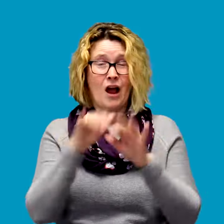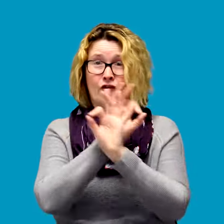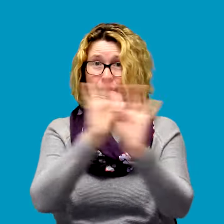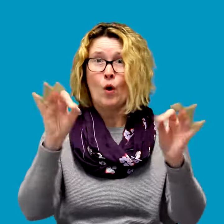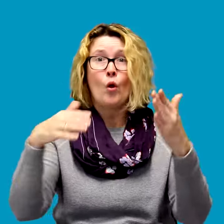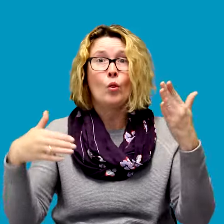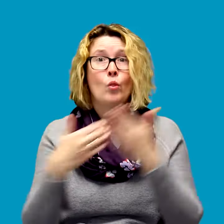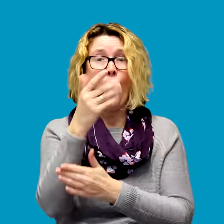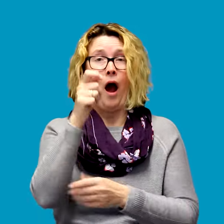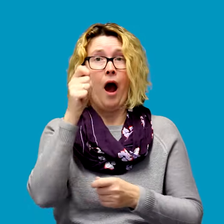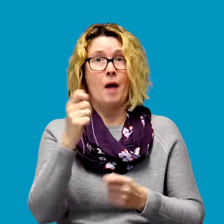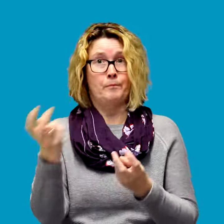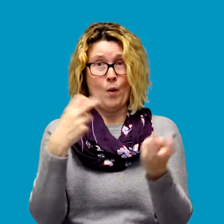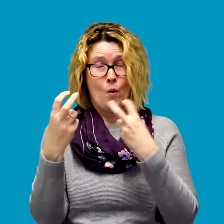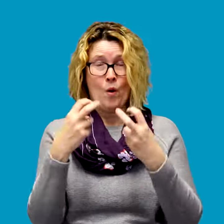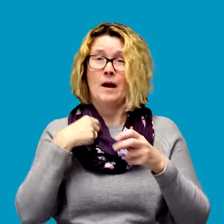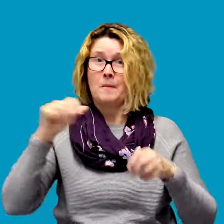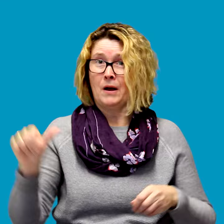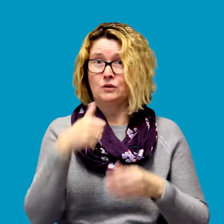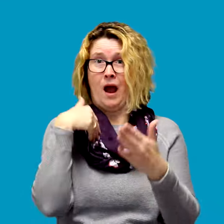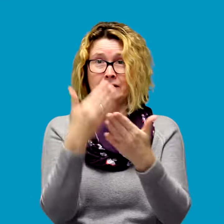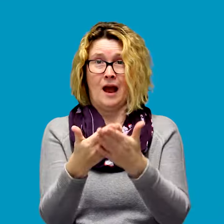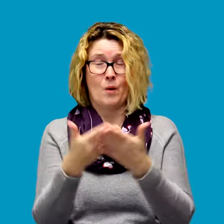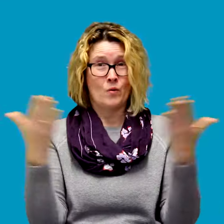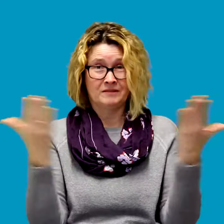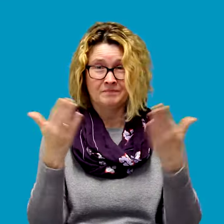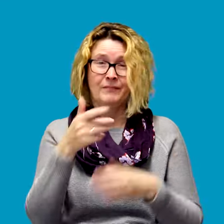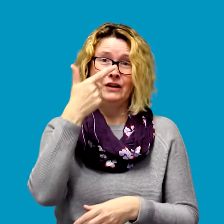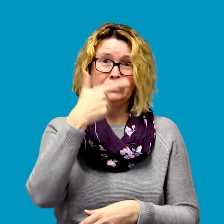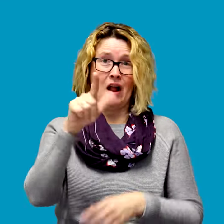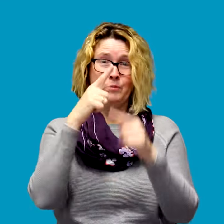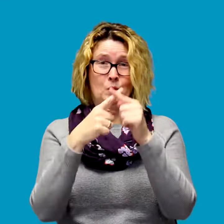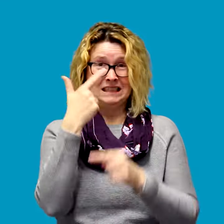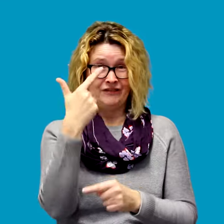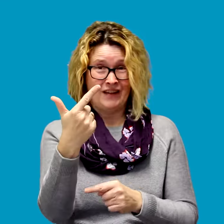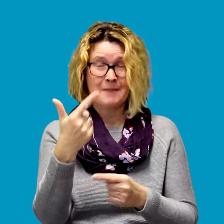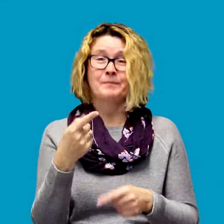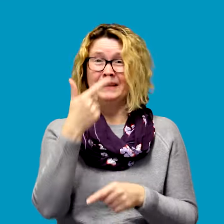Für Neuabonnenten haben wir daher ein besonderes Angebot: 12 plus 2